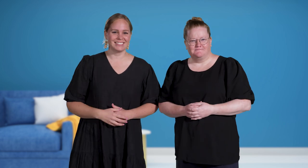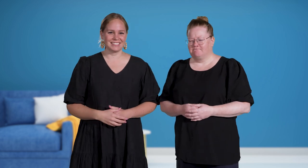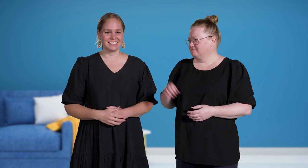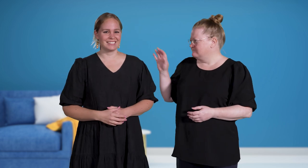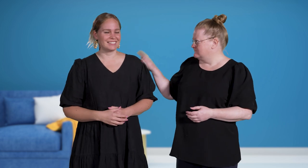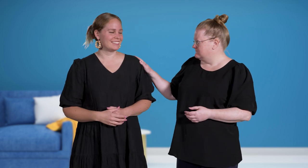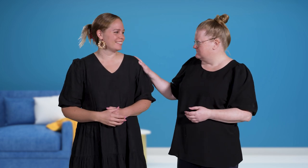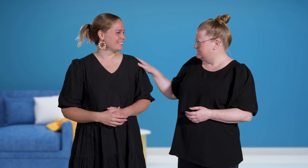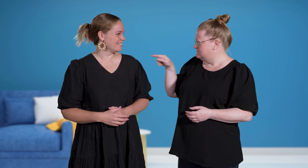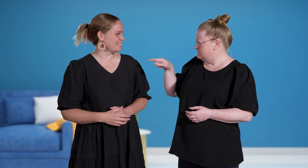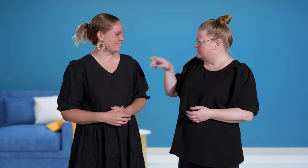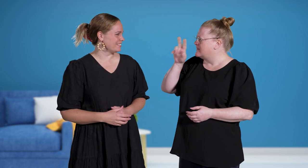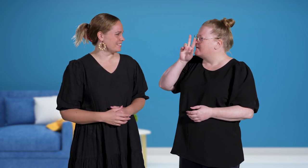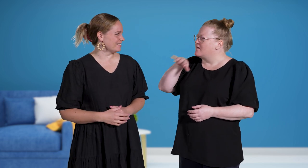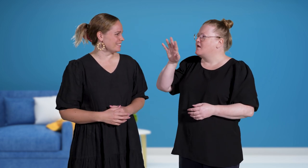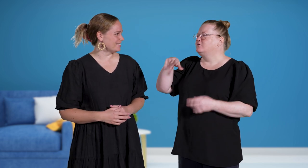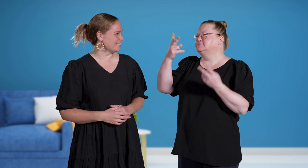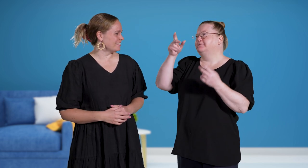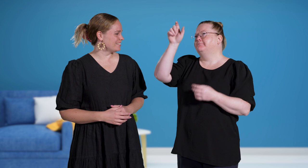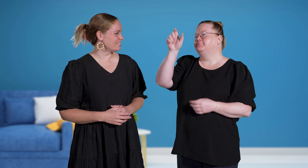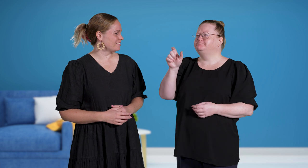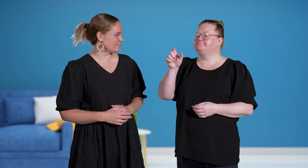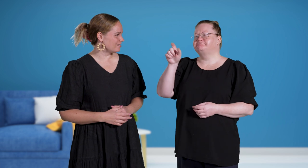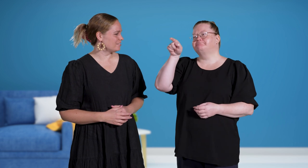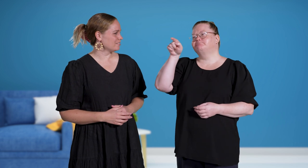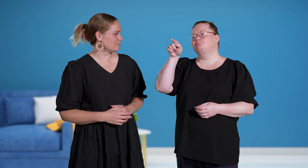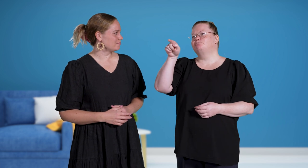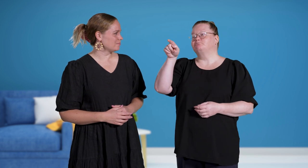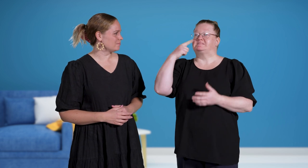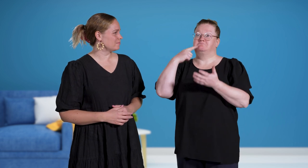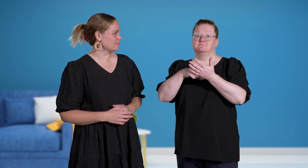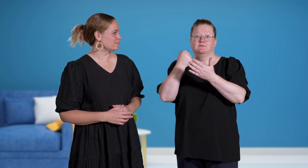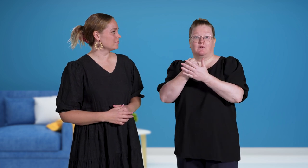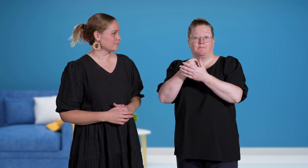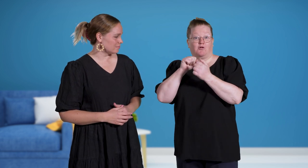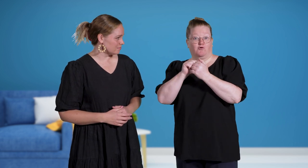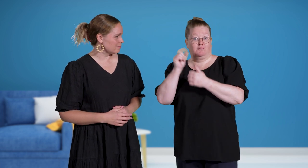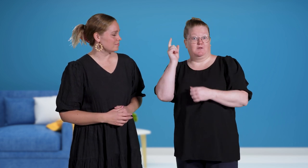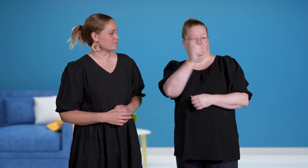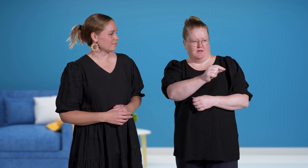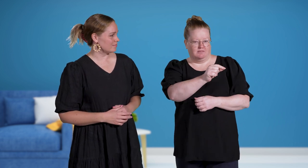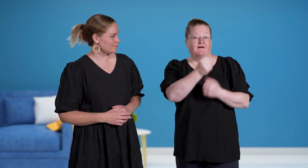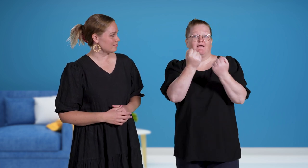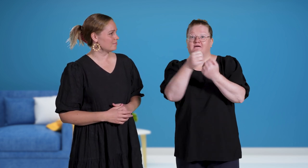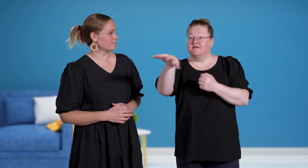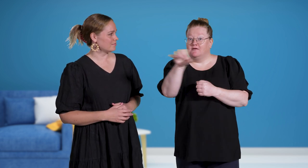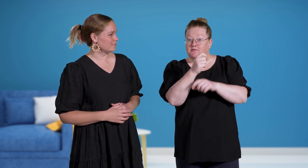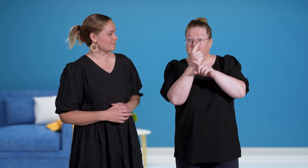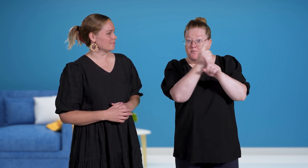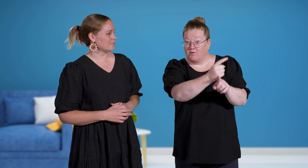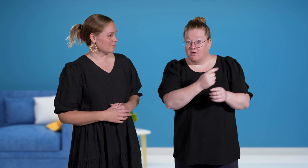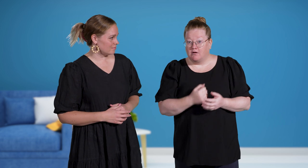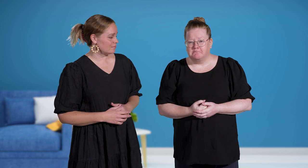Oletko nähnyt jonkun hakevan muita mukaan jalkapallopeleihin, .